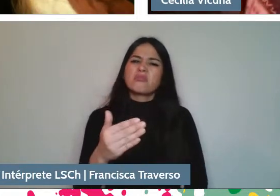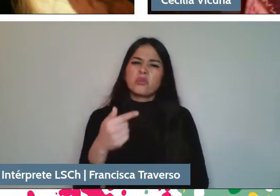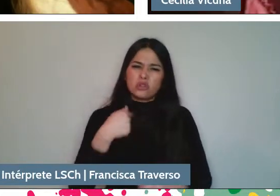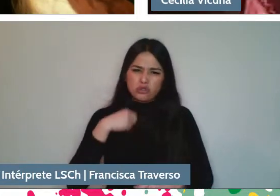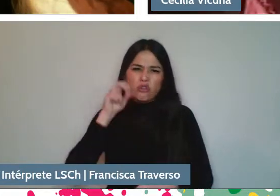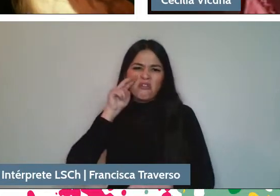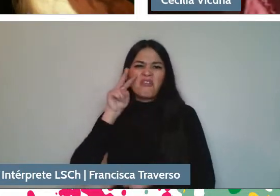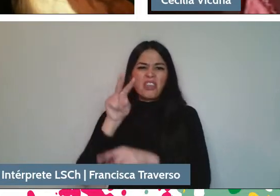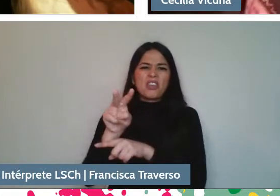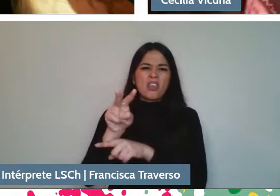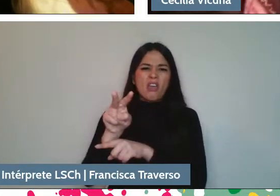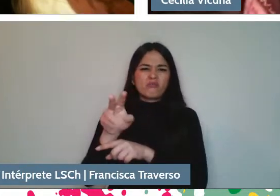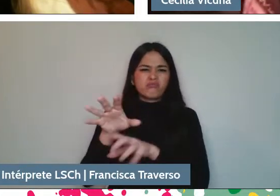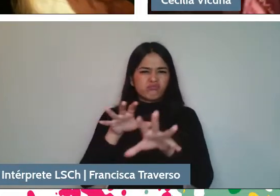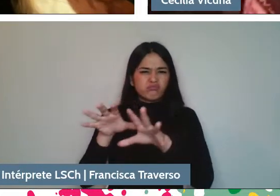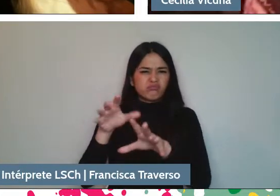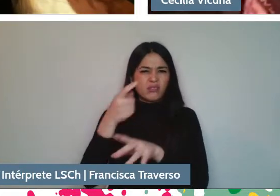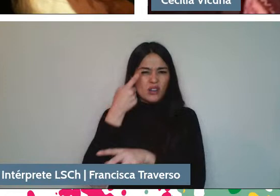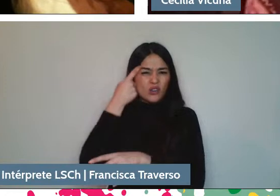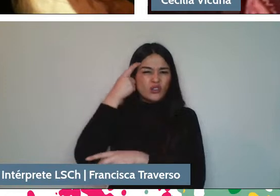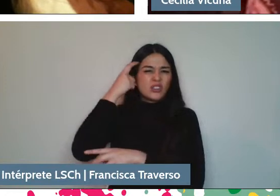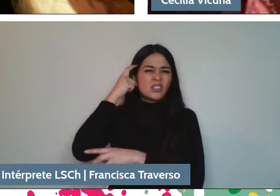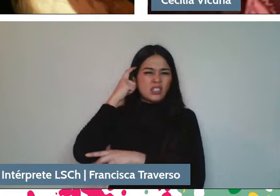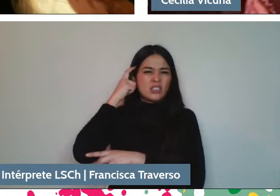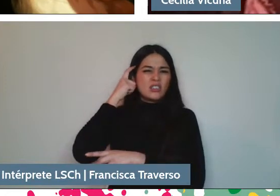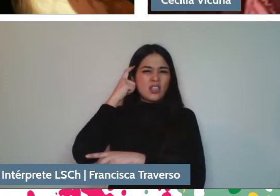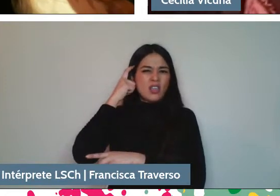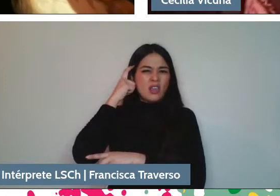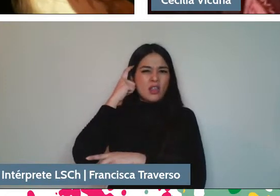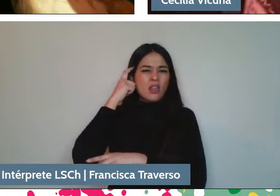Entonces, esa conciencia de autoría de la que tú hablas